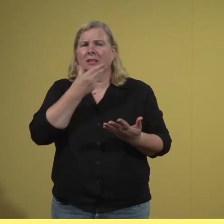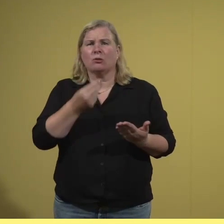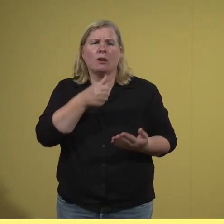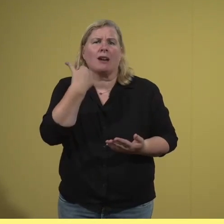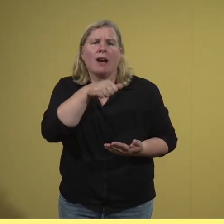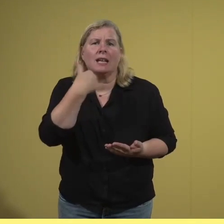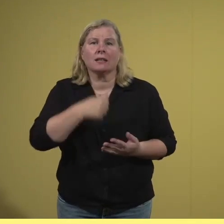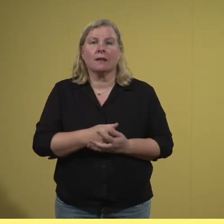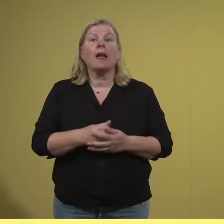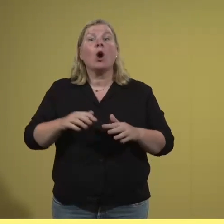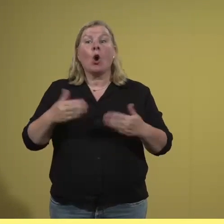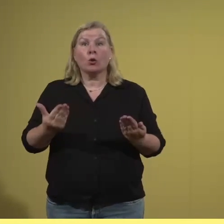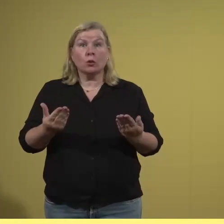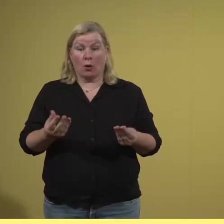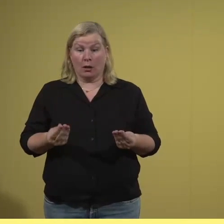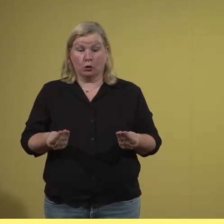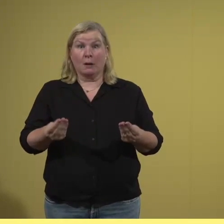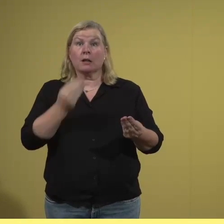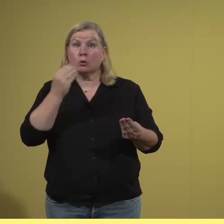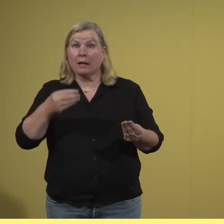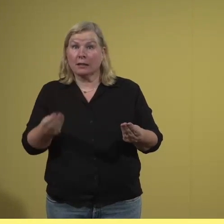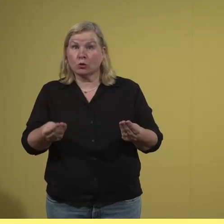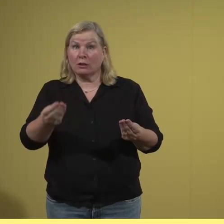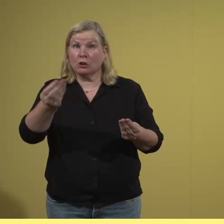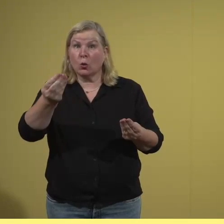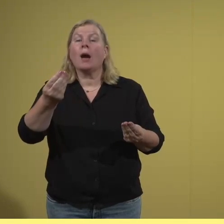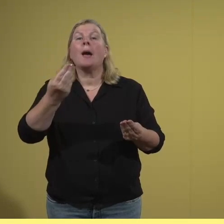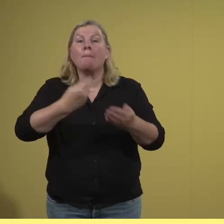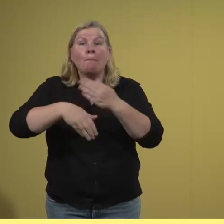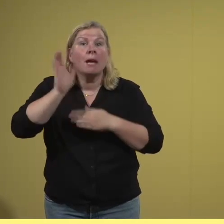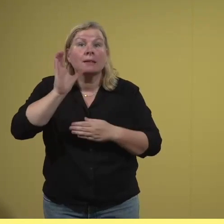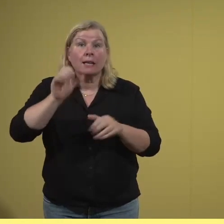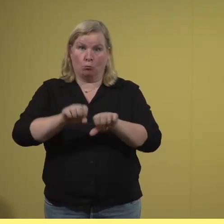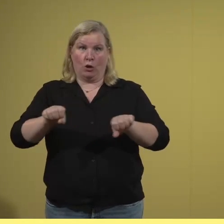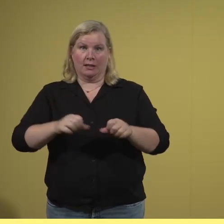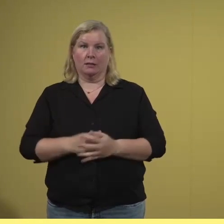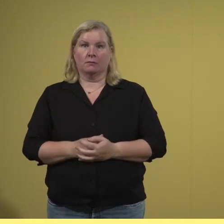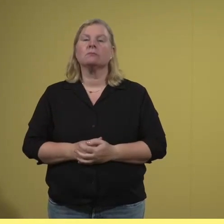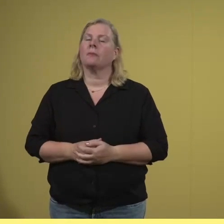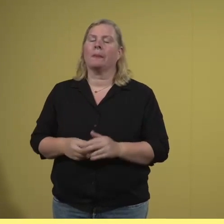dass du durch solche Geschmackskomponenten einfach auch mehr Flüssigkeit zu dir nimmst. Klar, ja, das ist richtig.